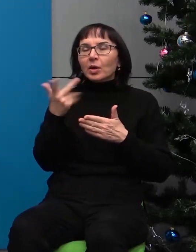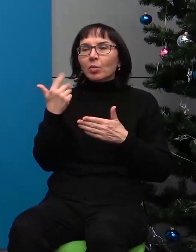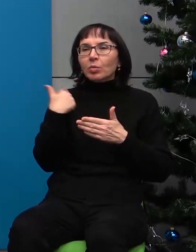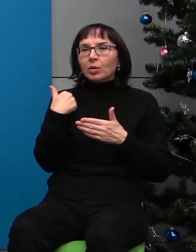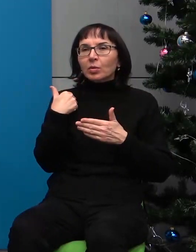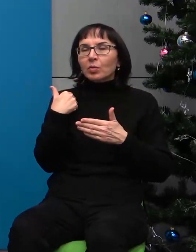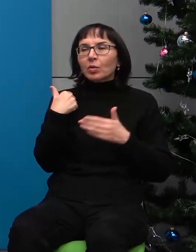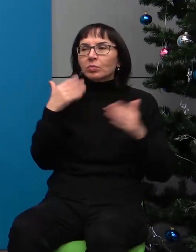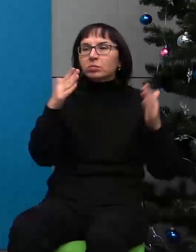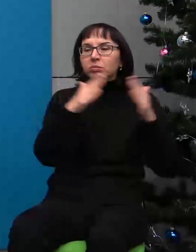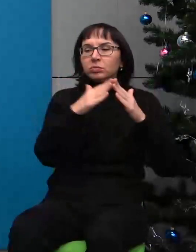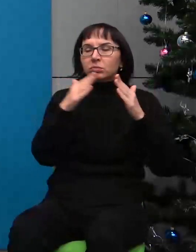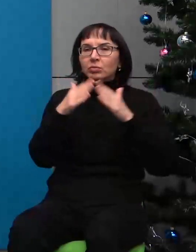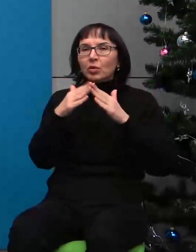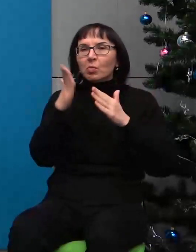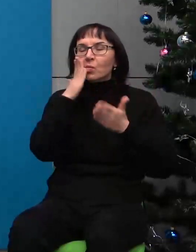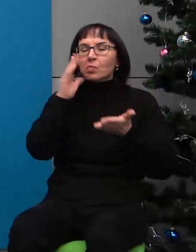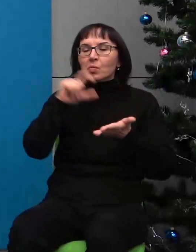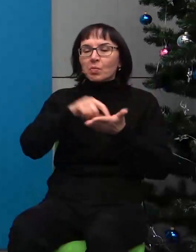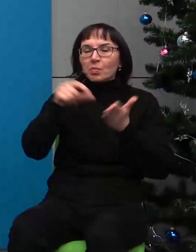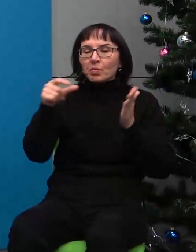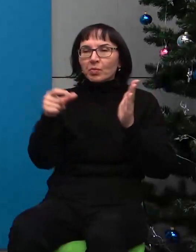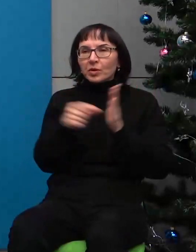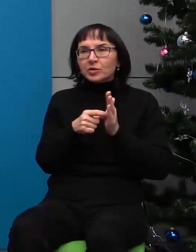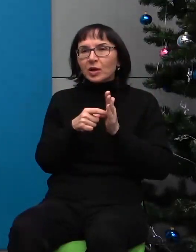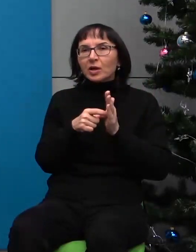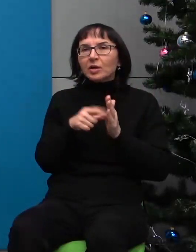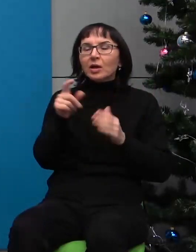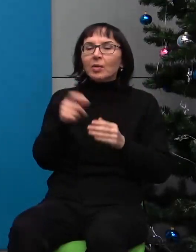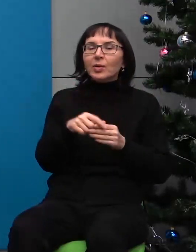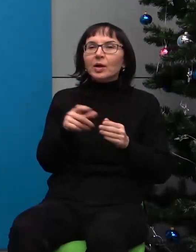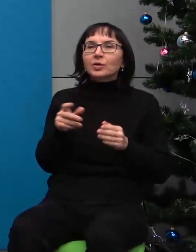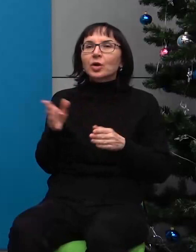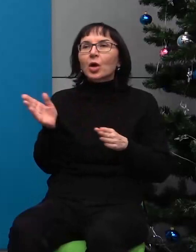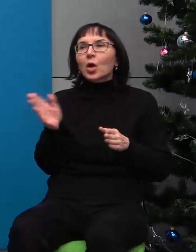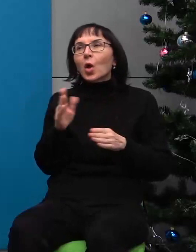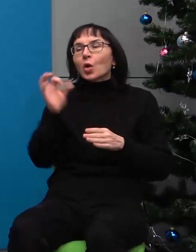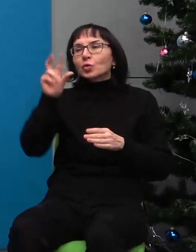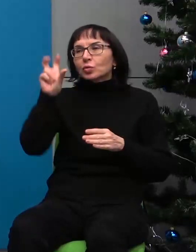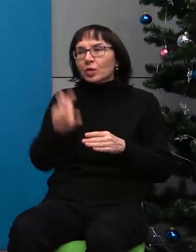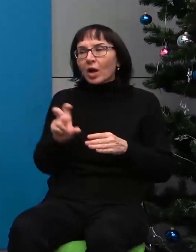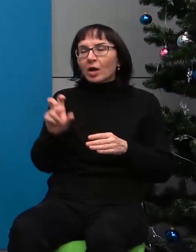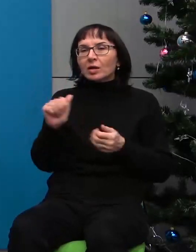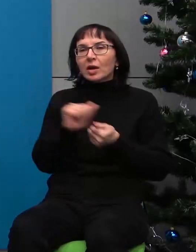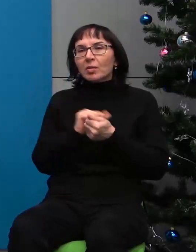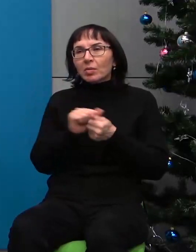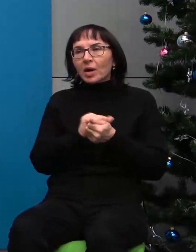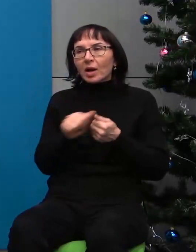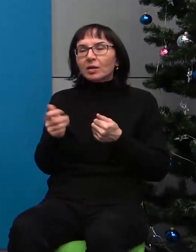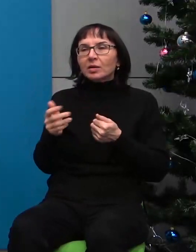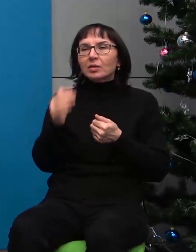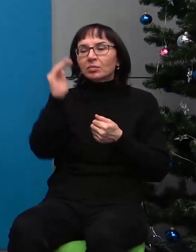Tutaj jakaś tam suszarnia, tutaj pralnia. Wiecie państwo, jakbyście teraz państwo zamknęli oczy